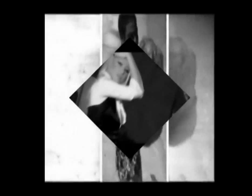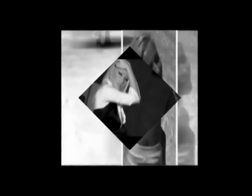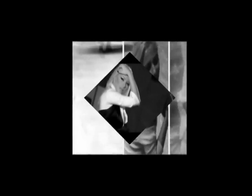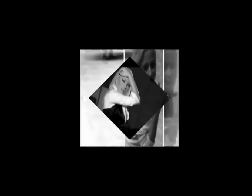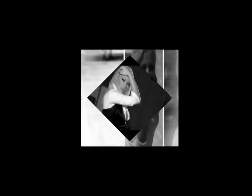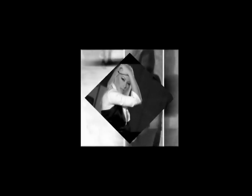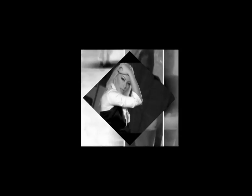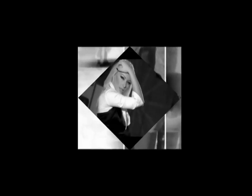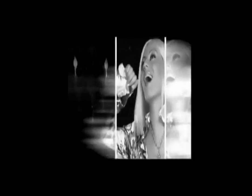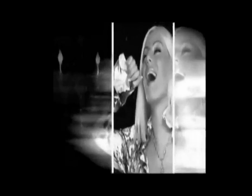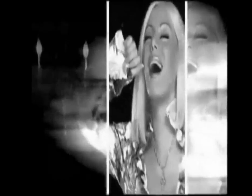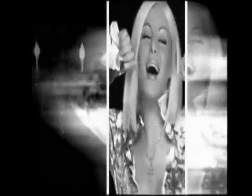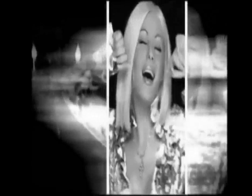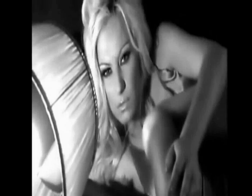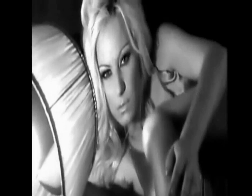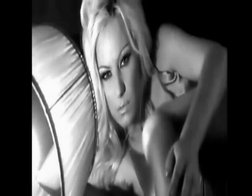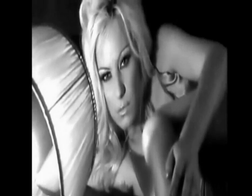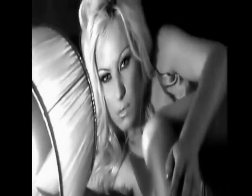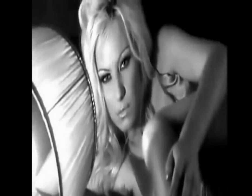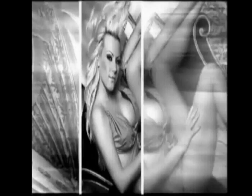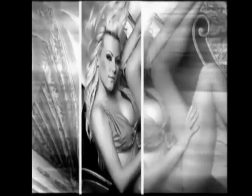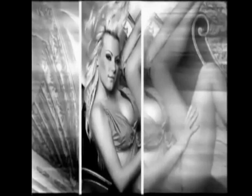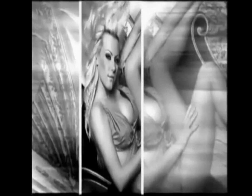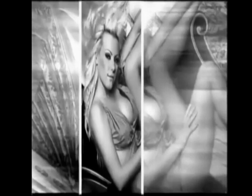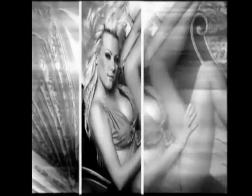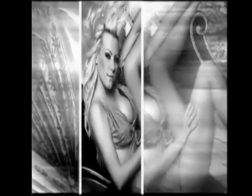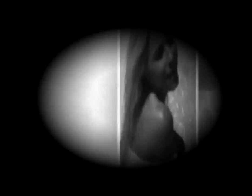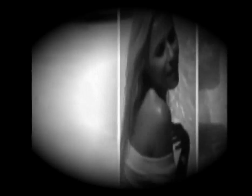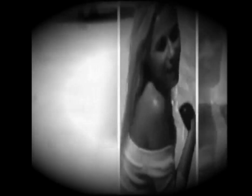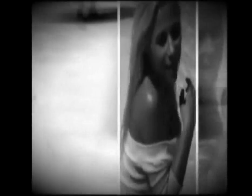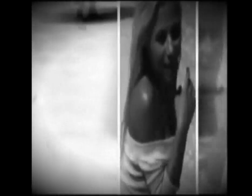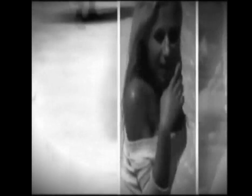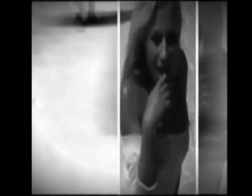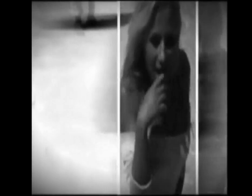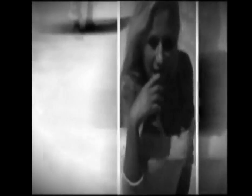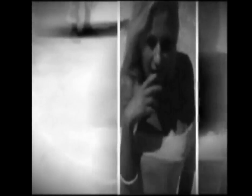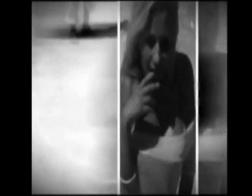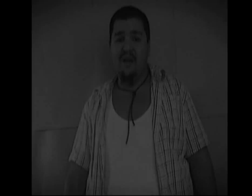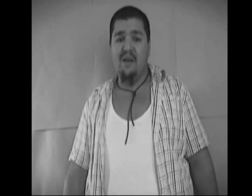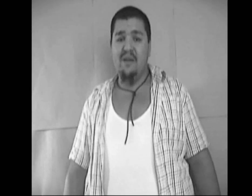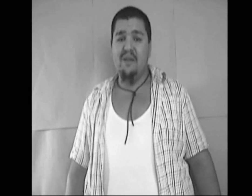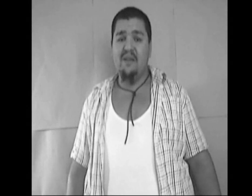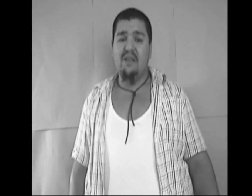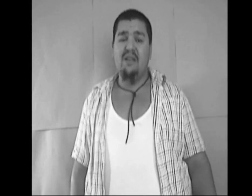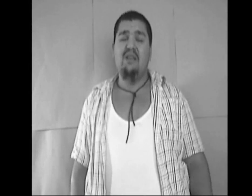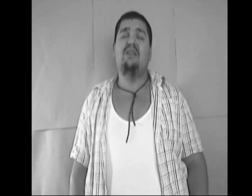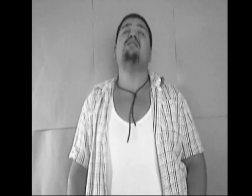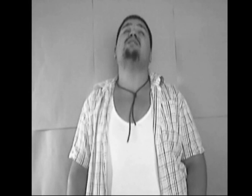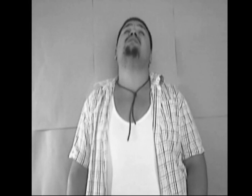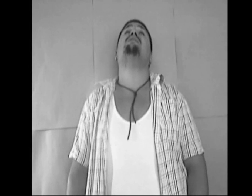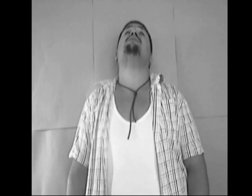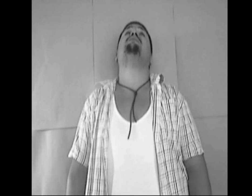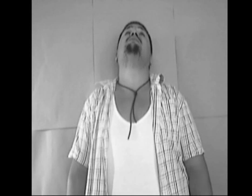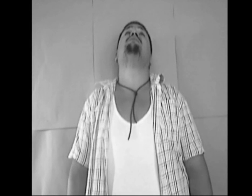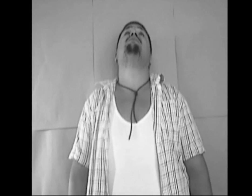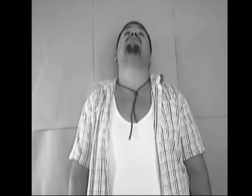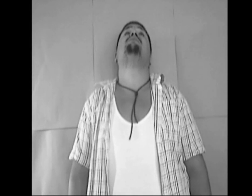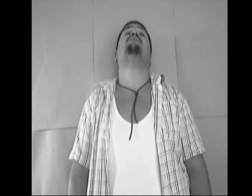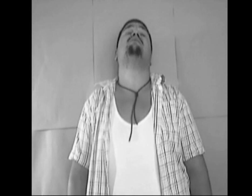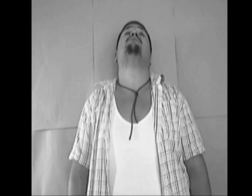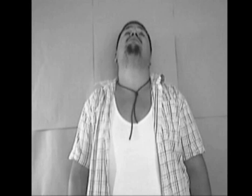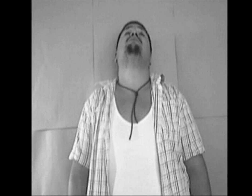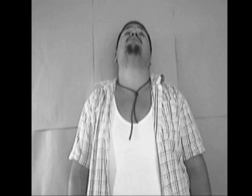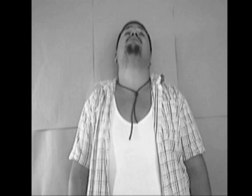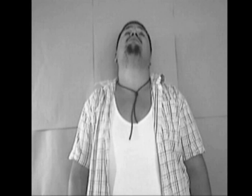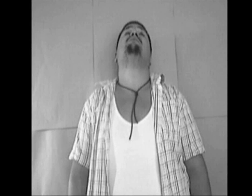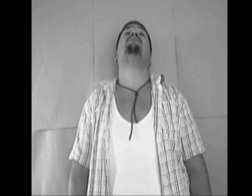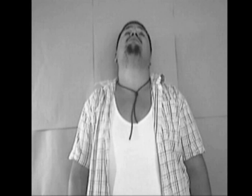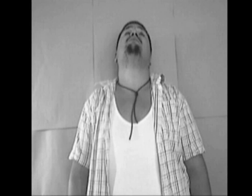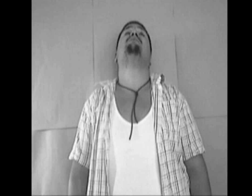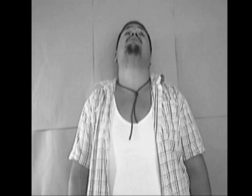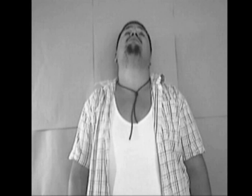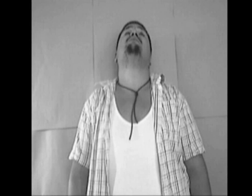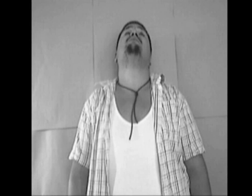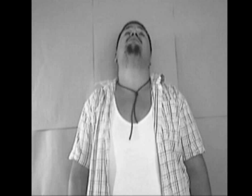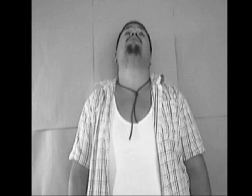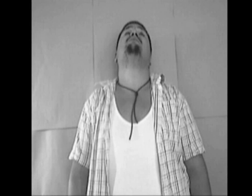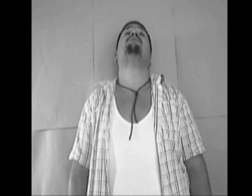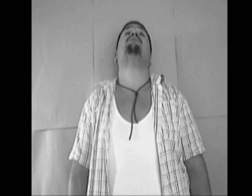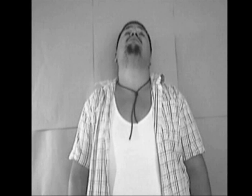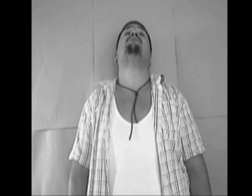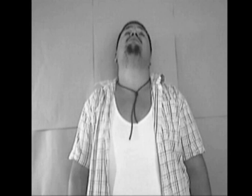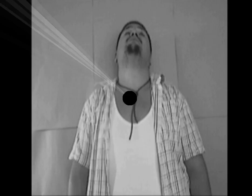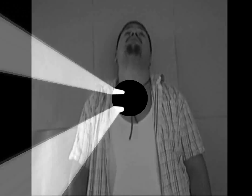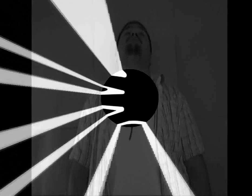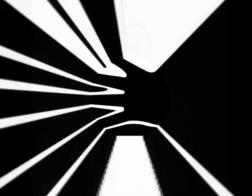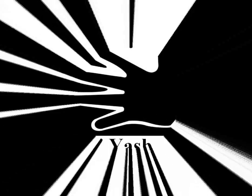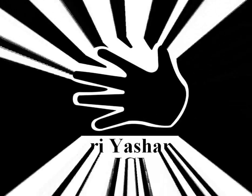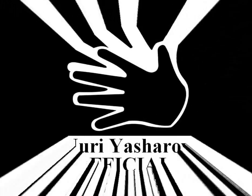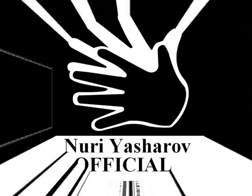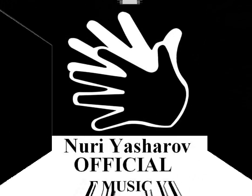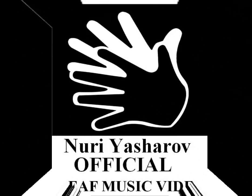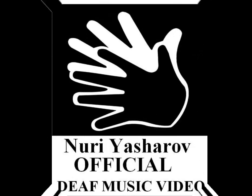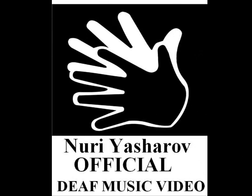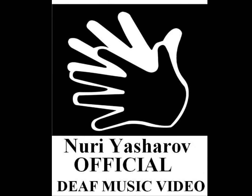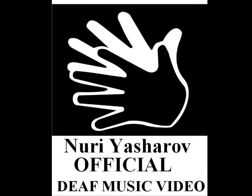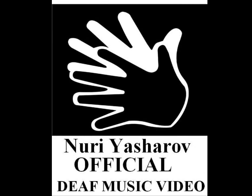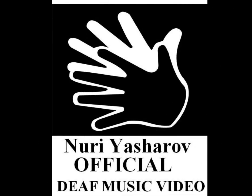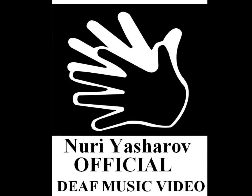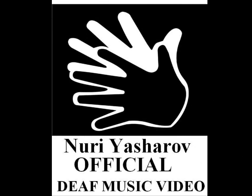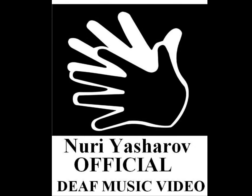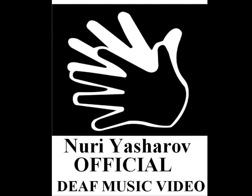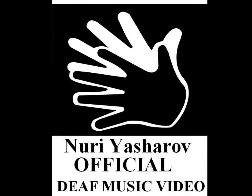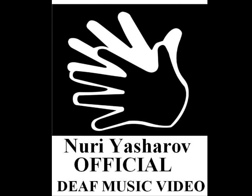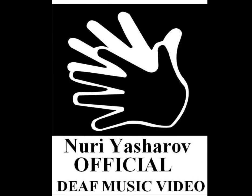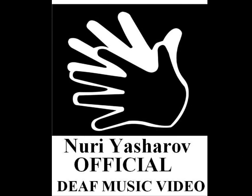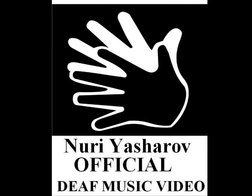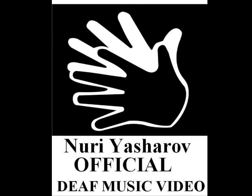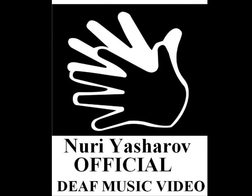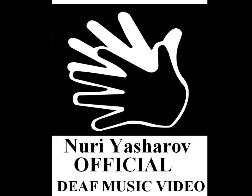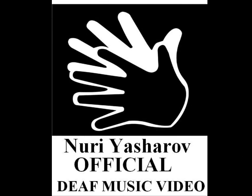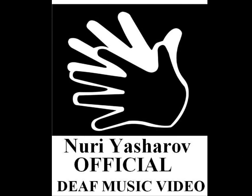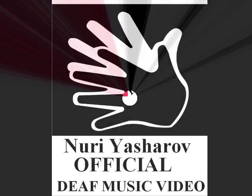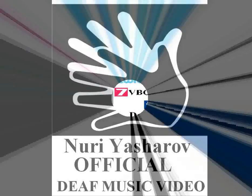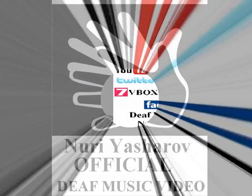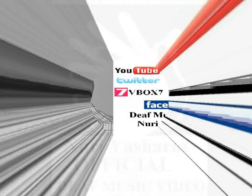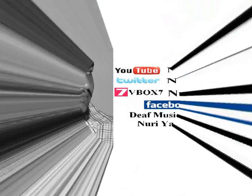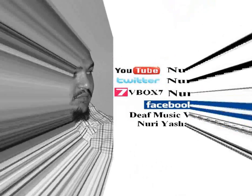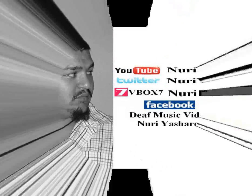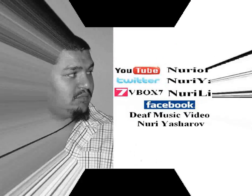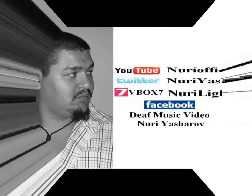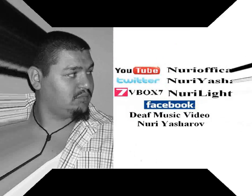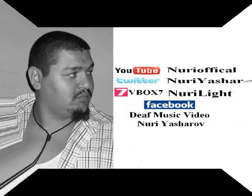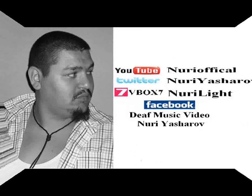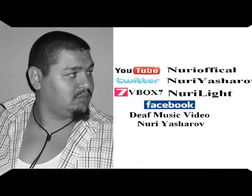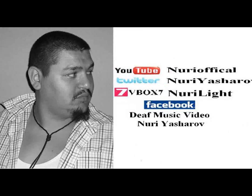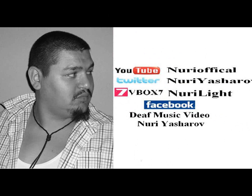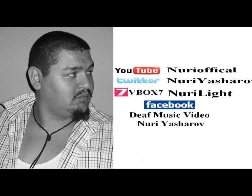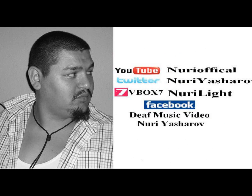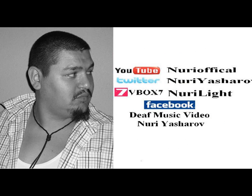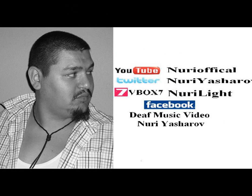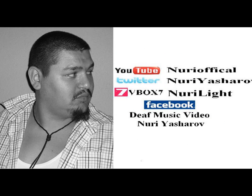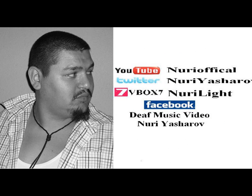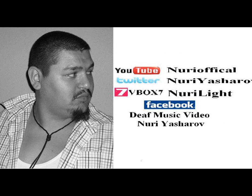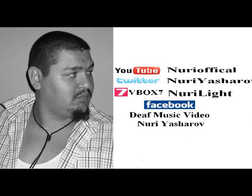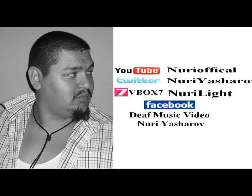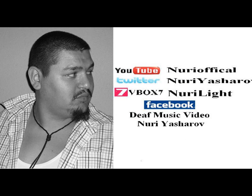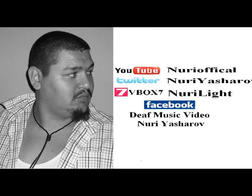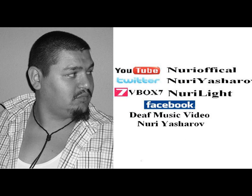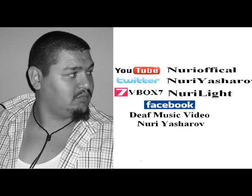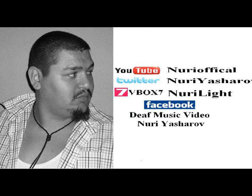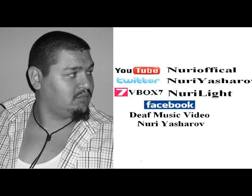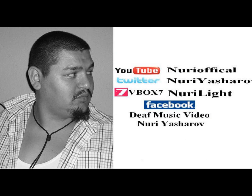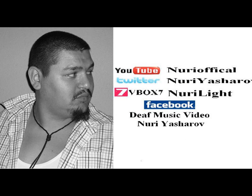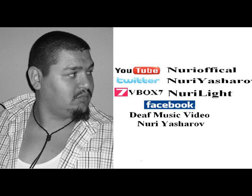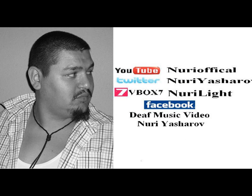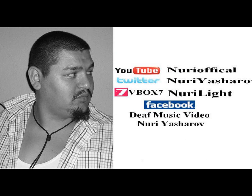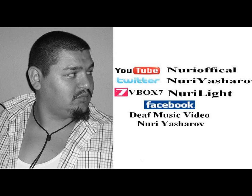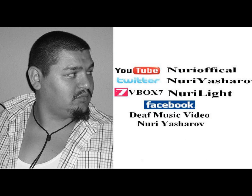PLEASE SUBSCRIBE ----- > THANKS :)